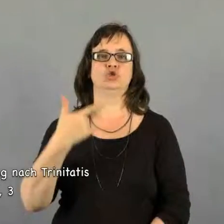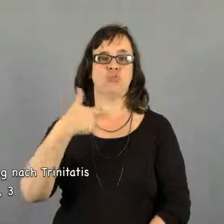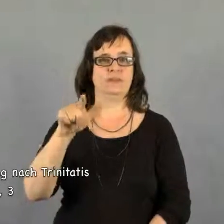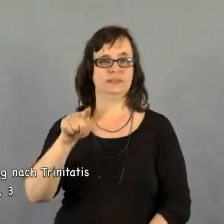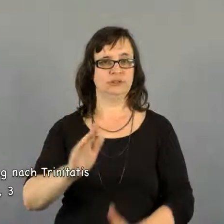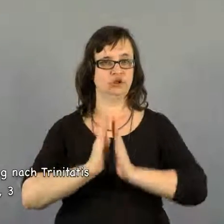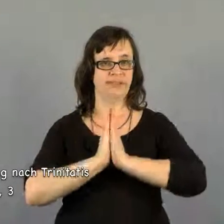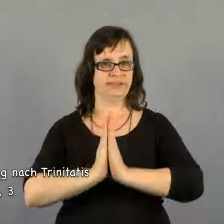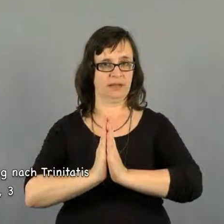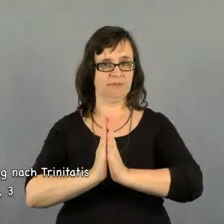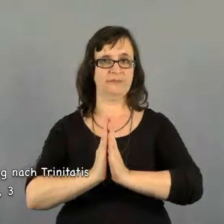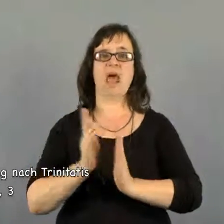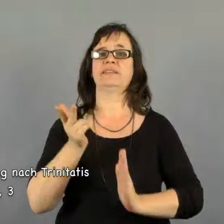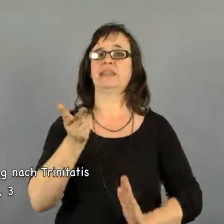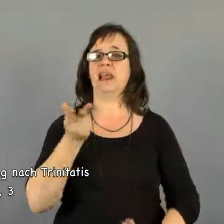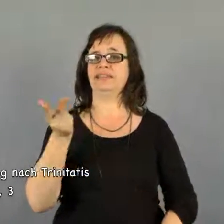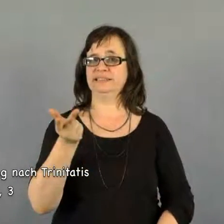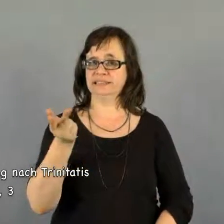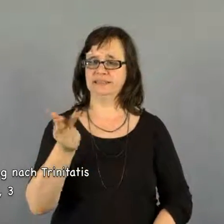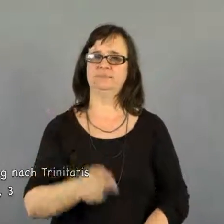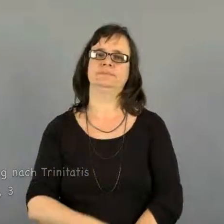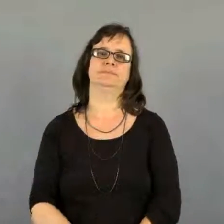12. Sonntag nach Trinitatis